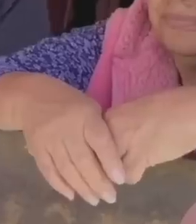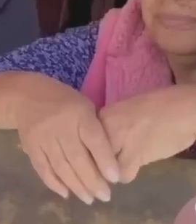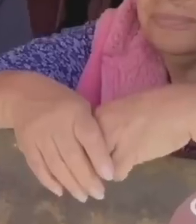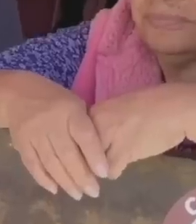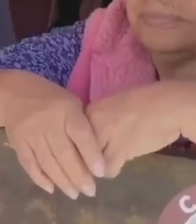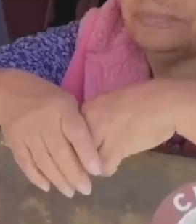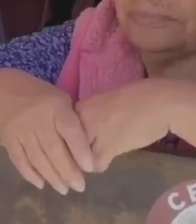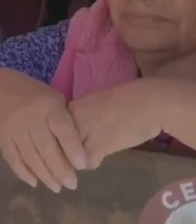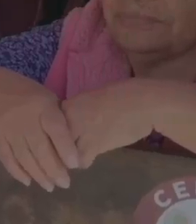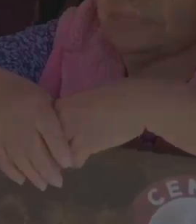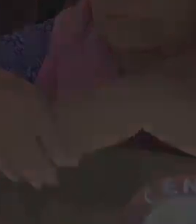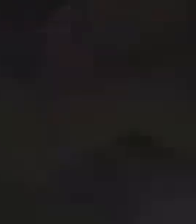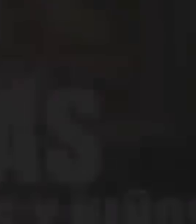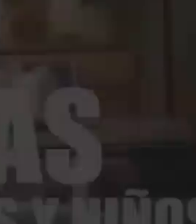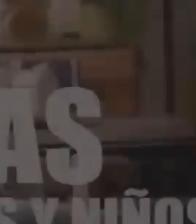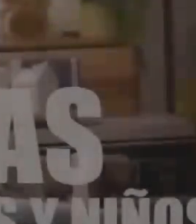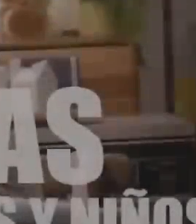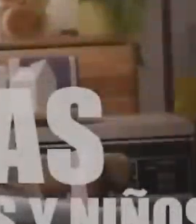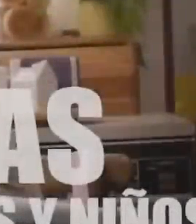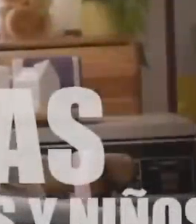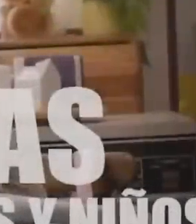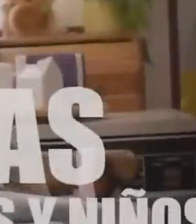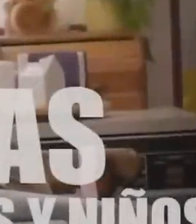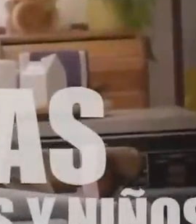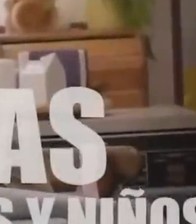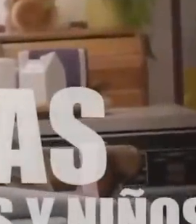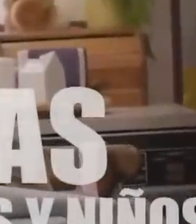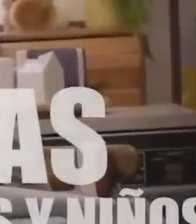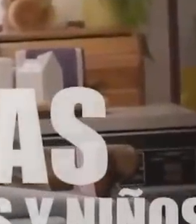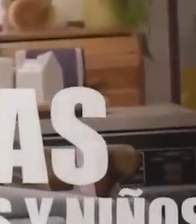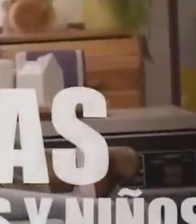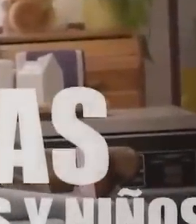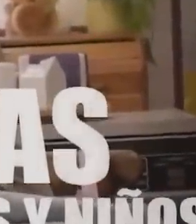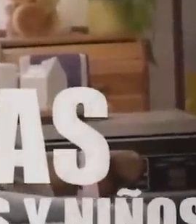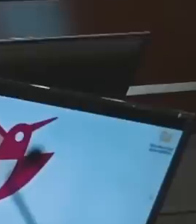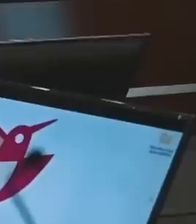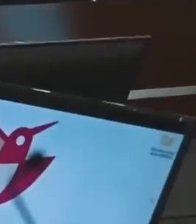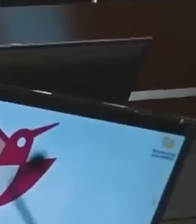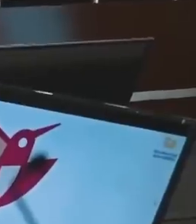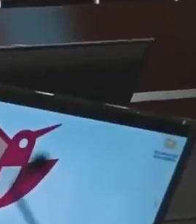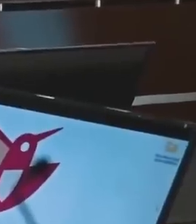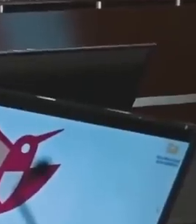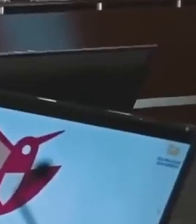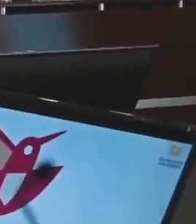necesidades ofreciendo programas y servicios a la población así como la integración de